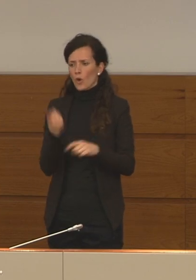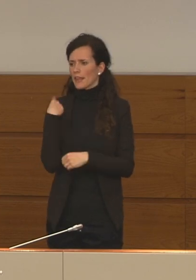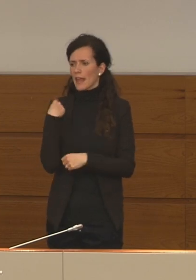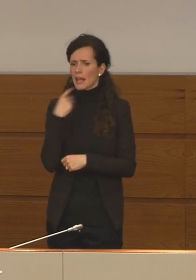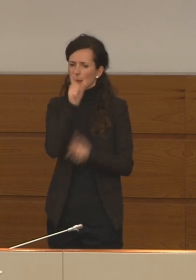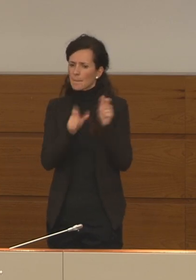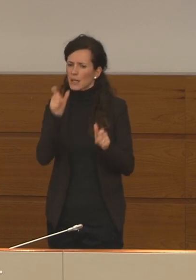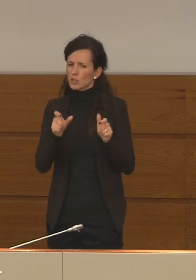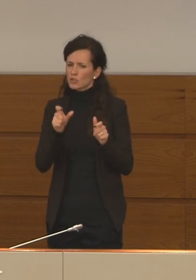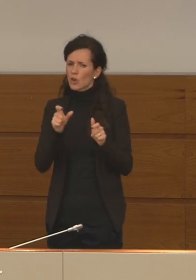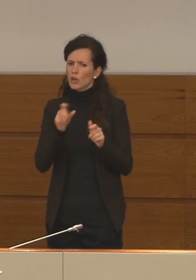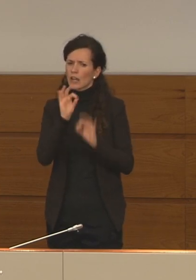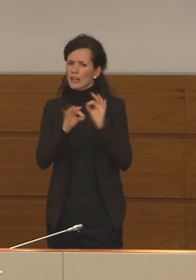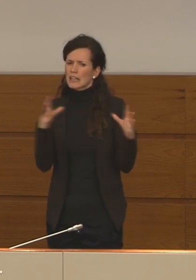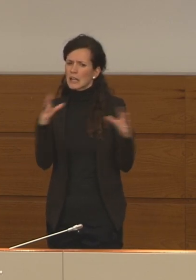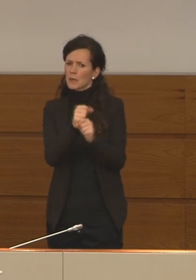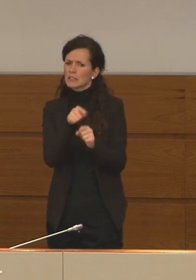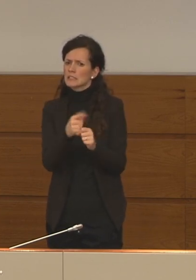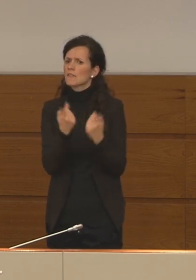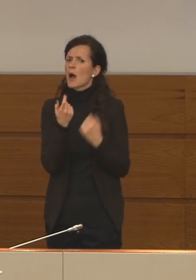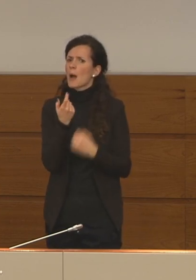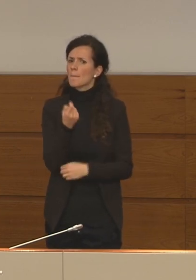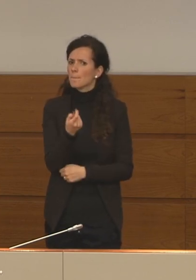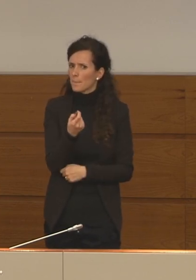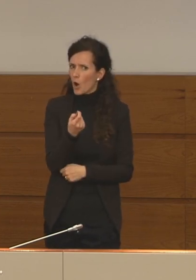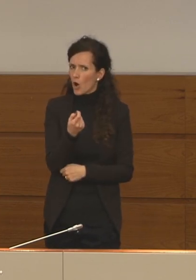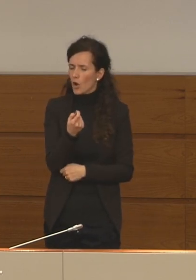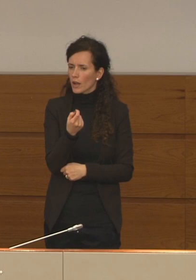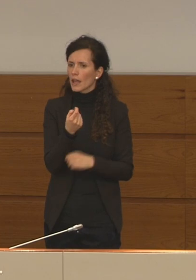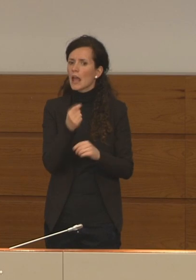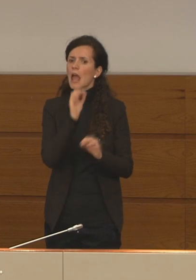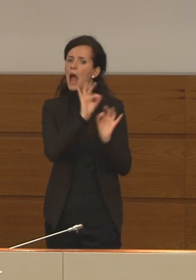molte erano state trasferite invece in ospedale con sintomi.